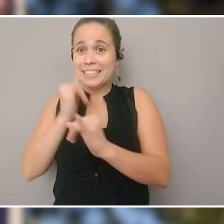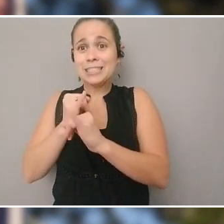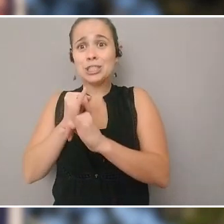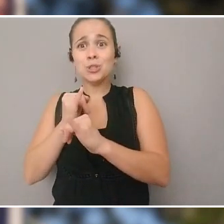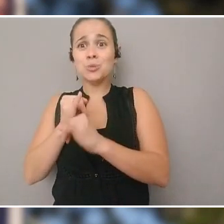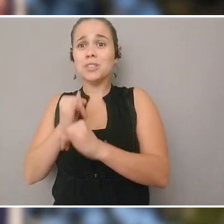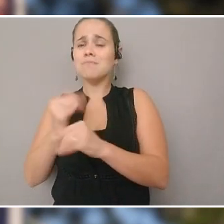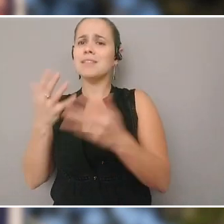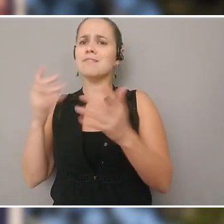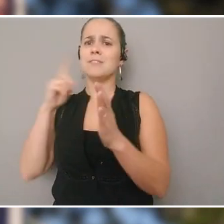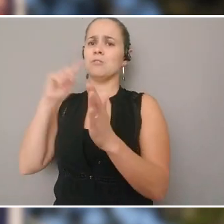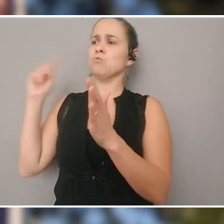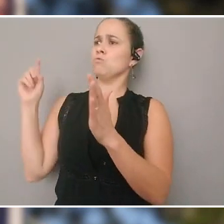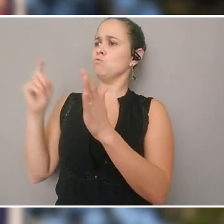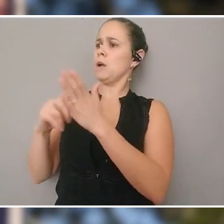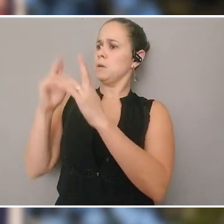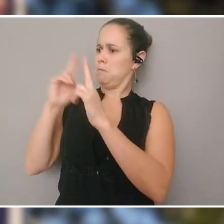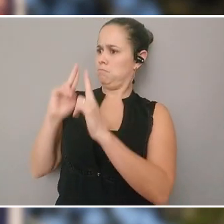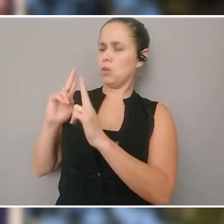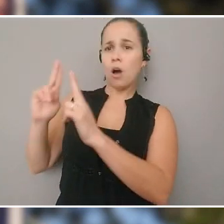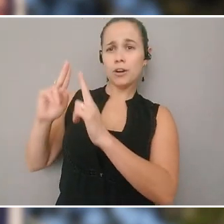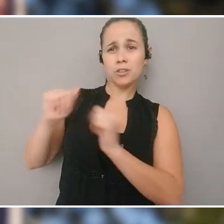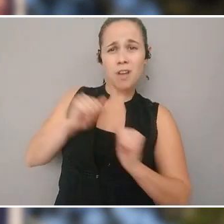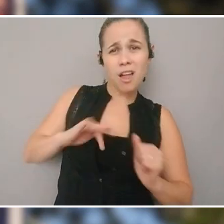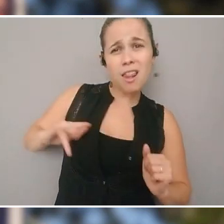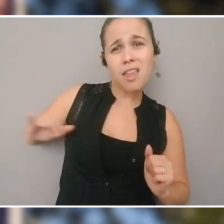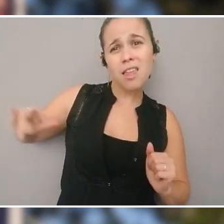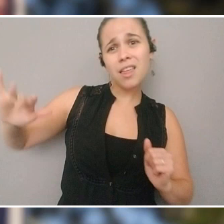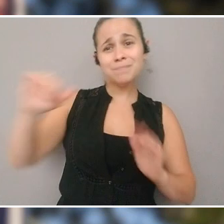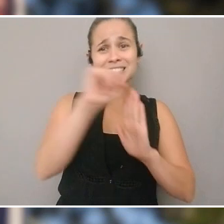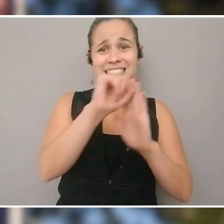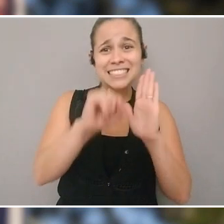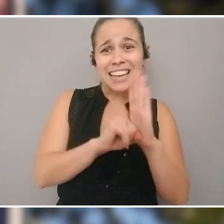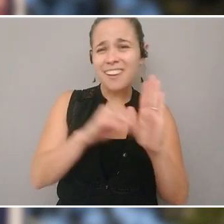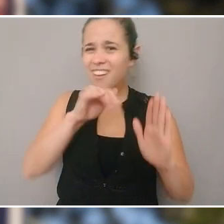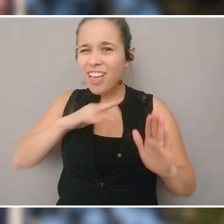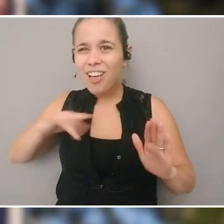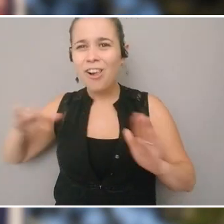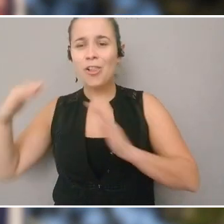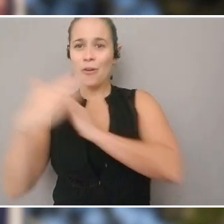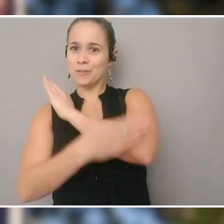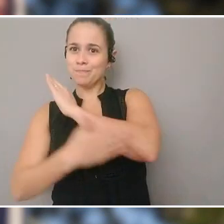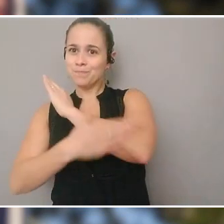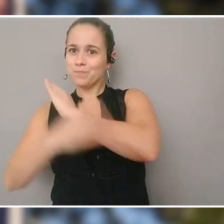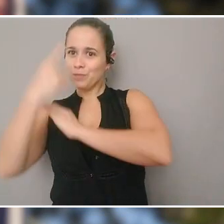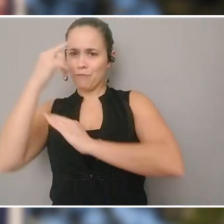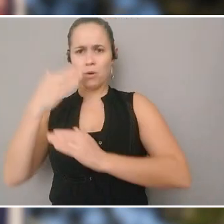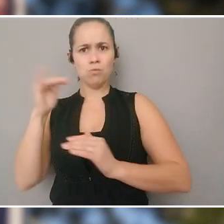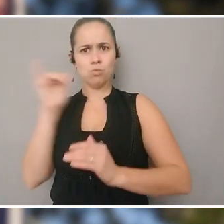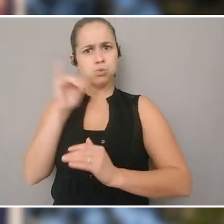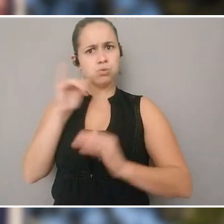reconocido en todo el estado y la nación